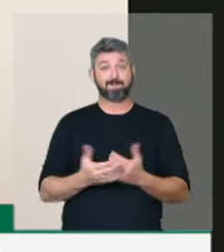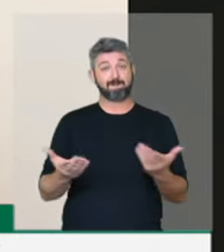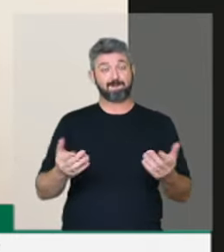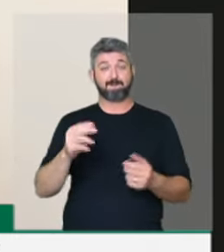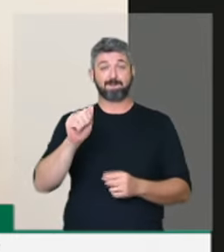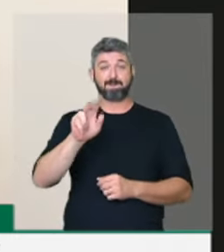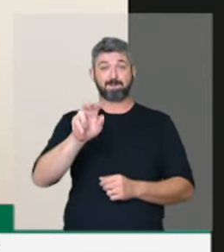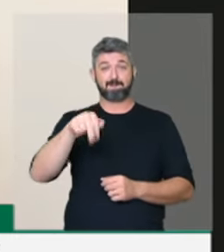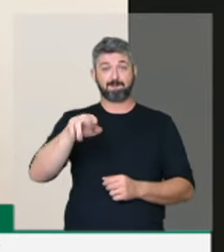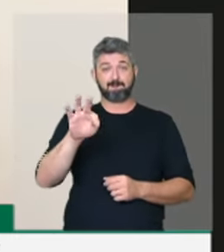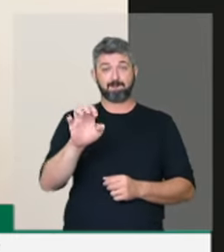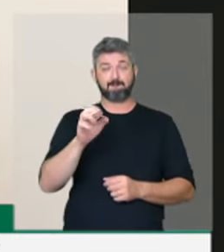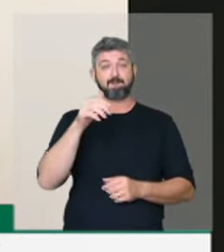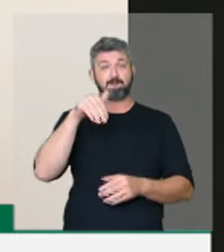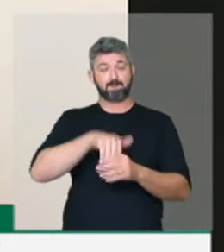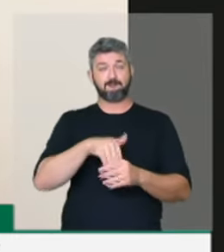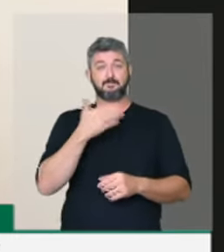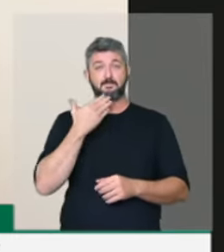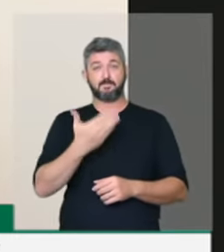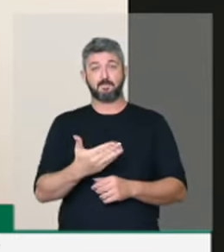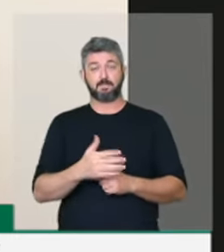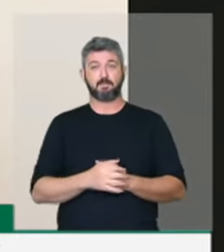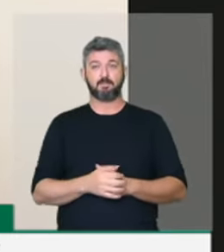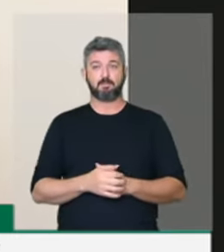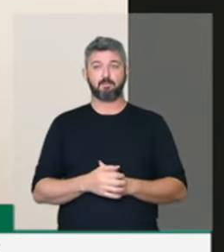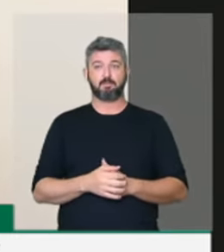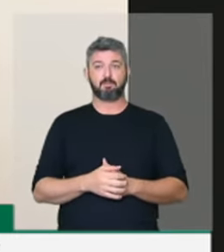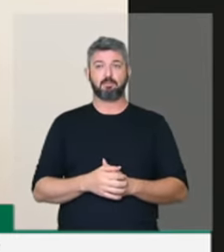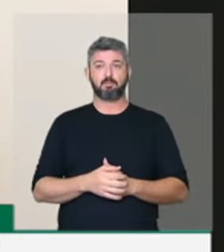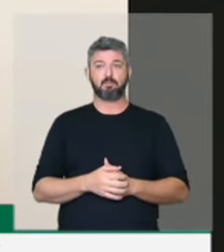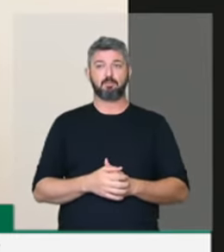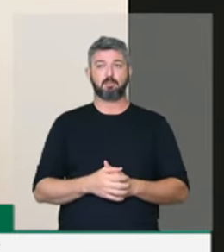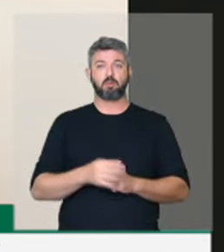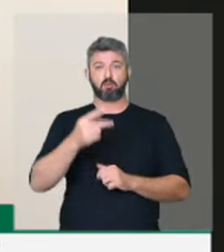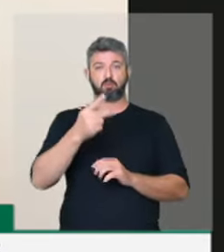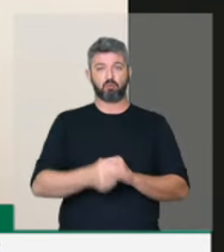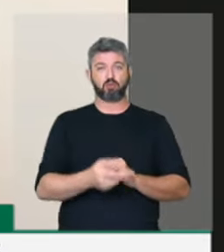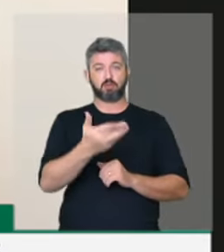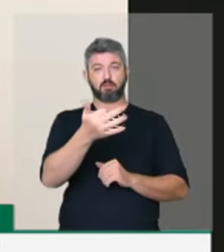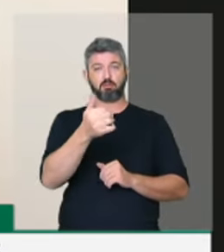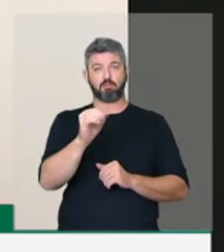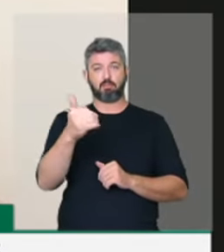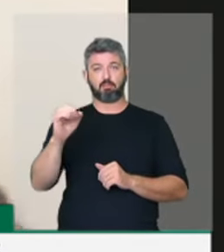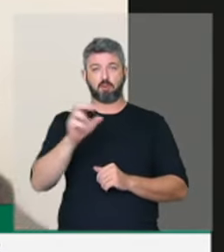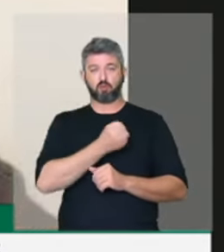VOTA A FAVOR DO PROJETO 1010. MUITO OBRIGADO, SENHOR PRESIDENTE. -- [PRESIDENTE]: PRESIDENTE, O DEPUTADO THIAGO DIMAS DO SOLIDARIEDADE, POR